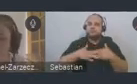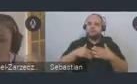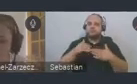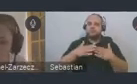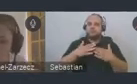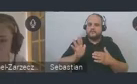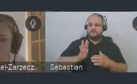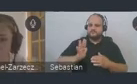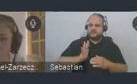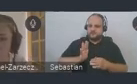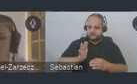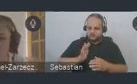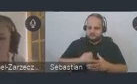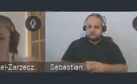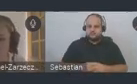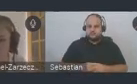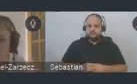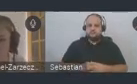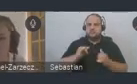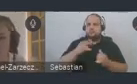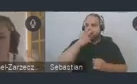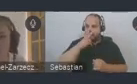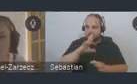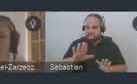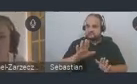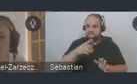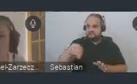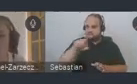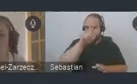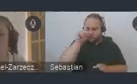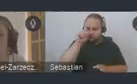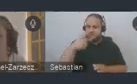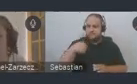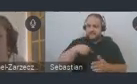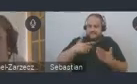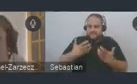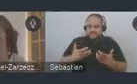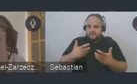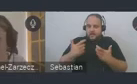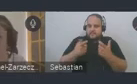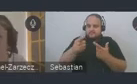Już na początku pokazuje naszym uczestnikom, że my chcemy, żeby oni byli aktywni,